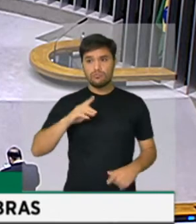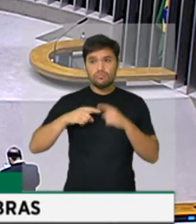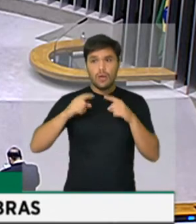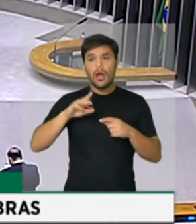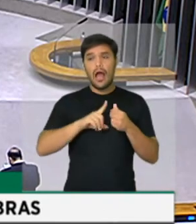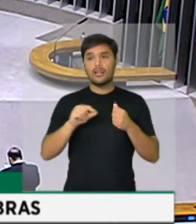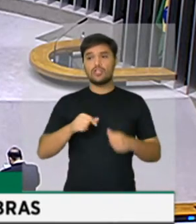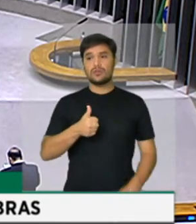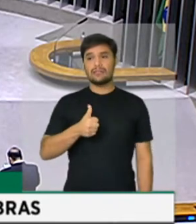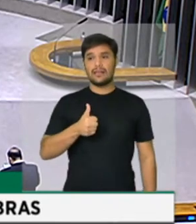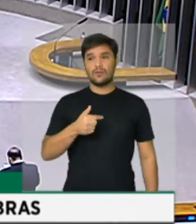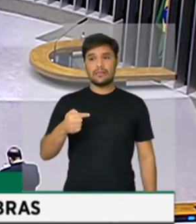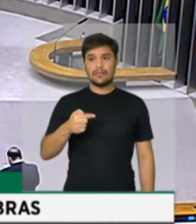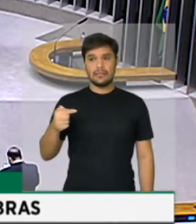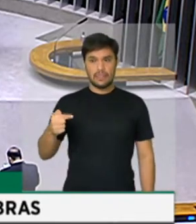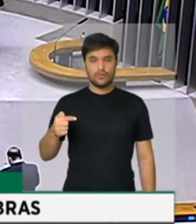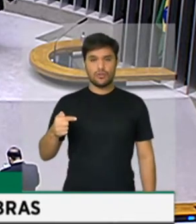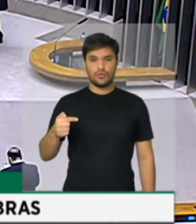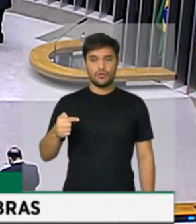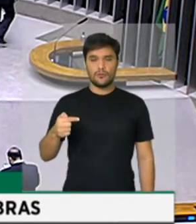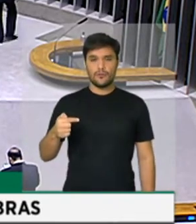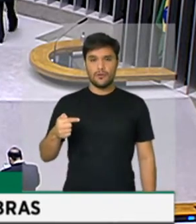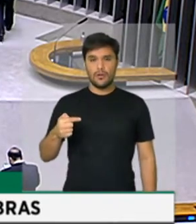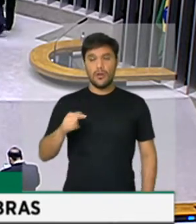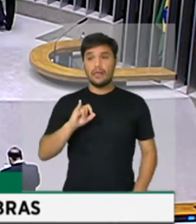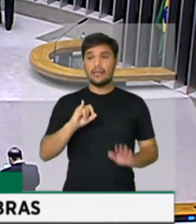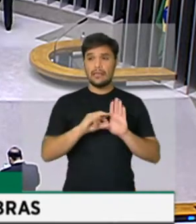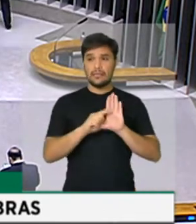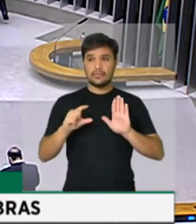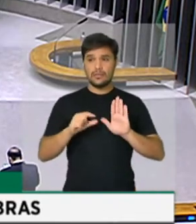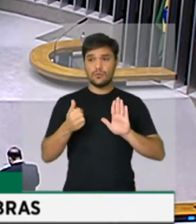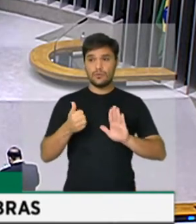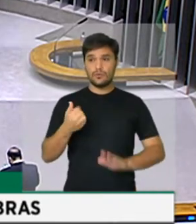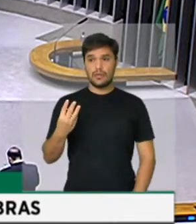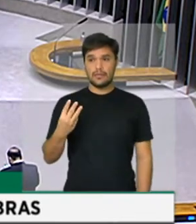ESSE TEMA QUANDO NÓS, DE NOVO, RE STATUS ARMOS A ELETROBRAS SE ELA FOR ESTATIZADA AQUI. PORQUE ESSA